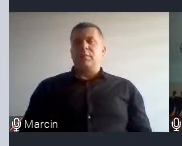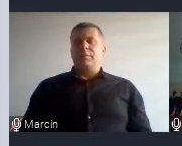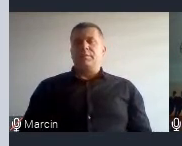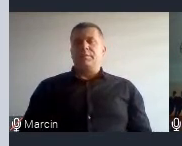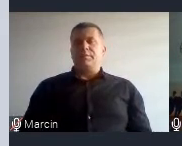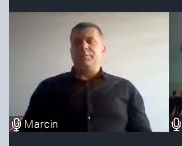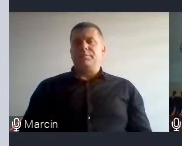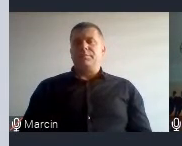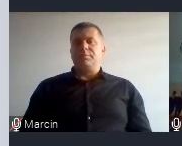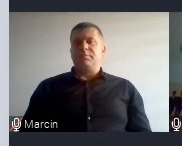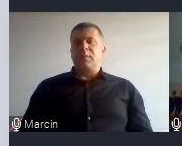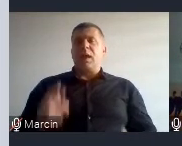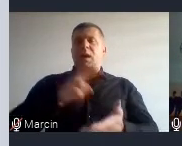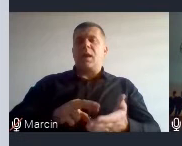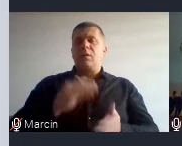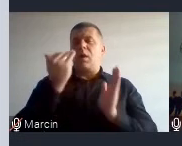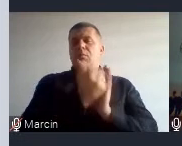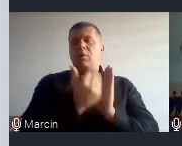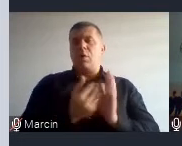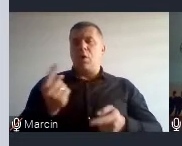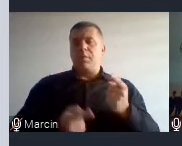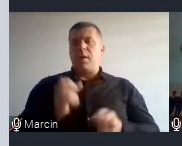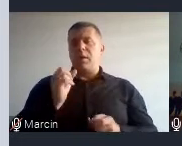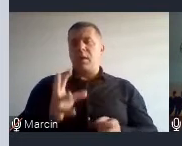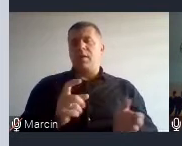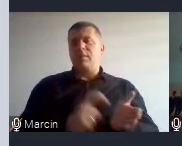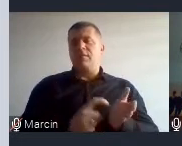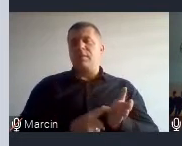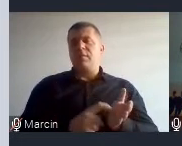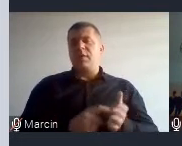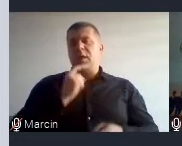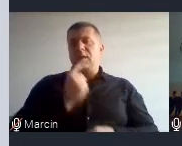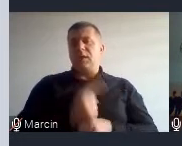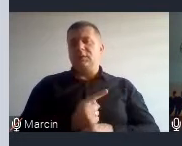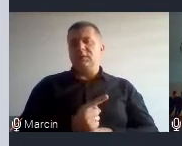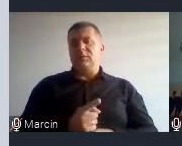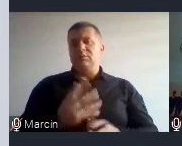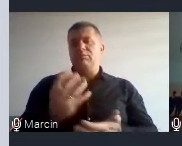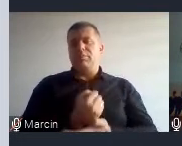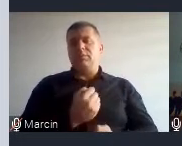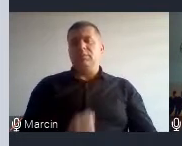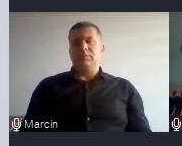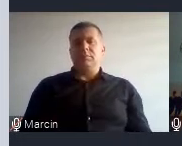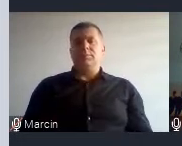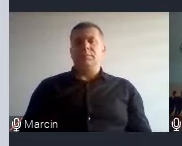na to, że regionalny program operacyjny takie decyzje, takie działania podjął. Ok.